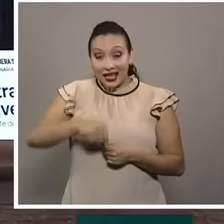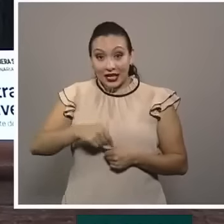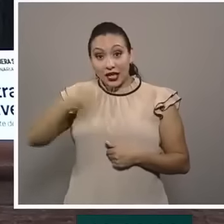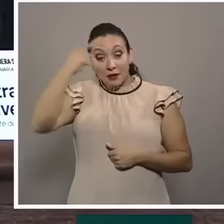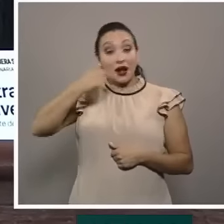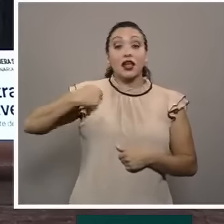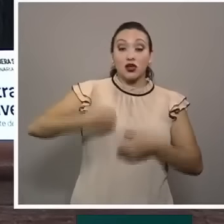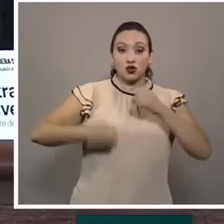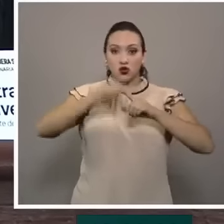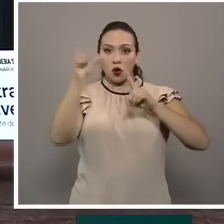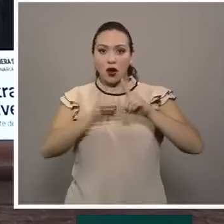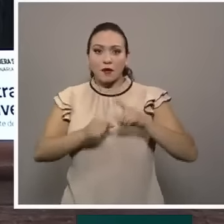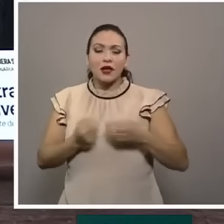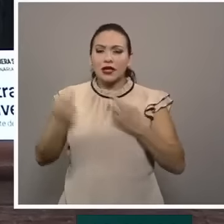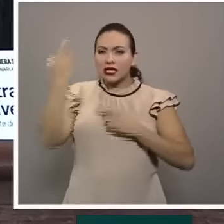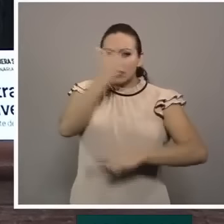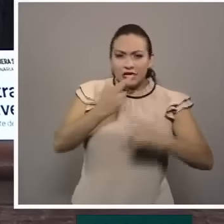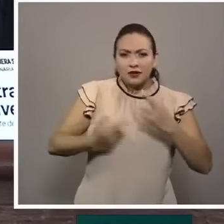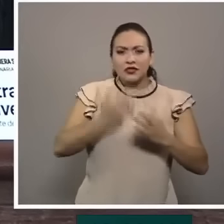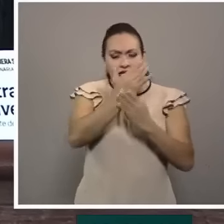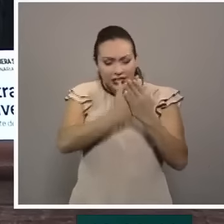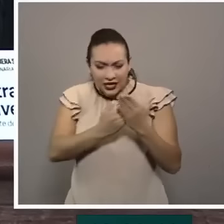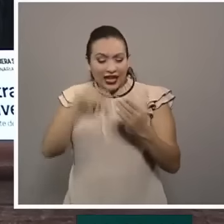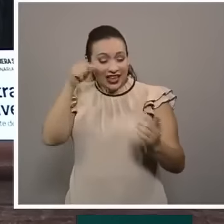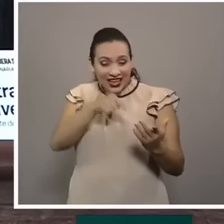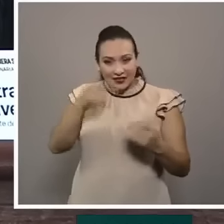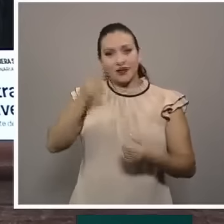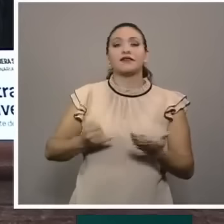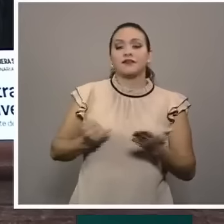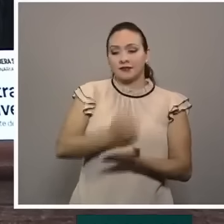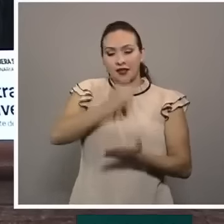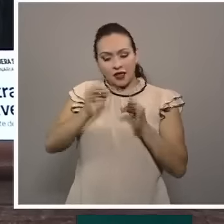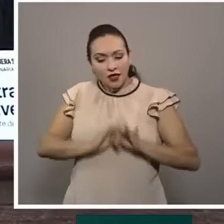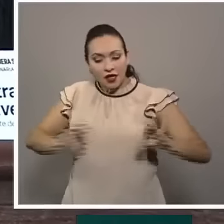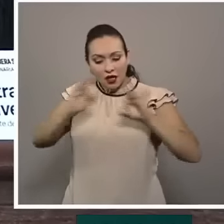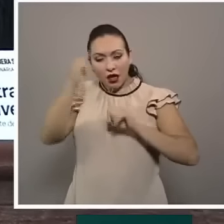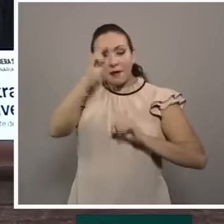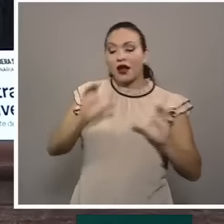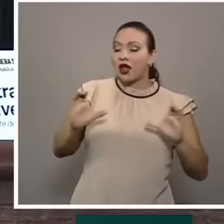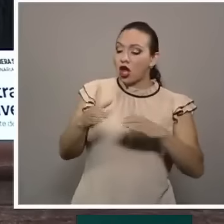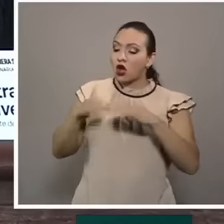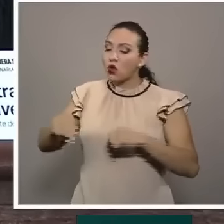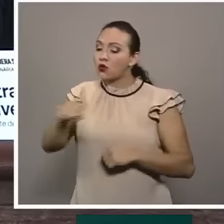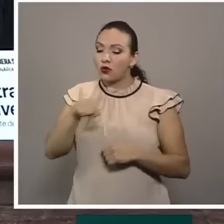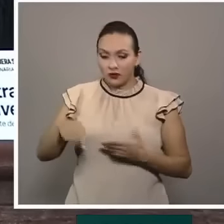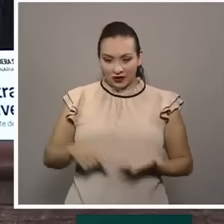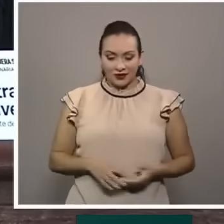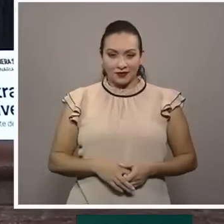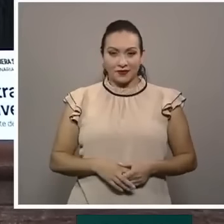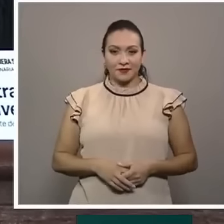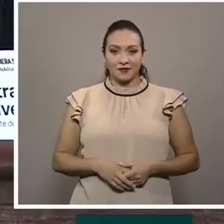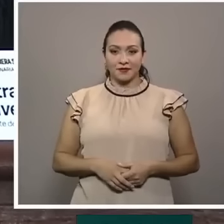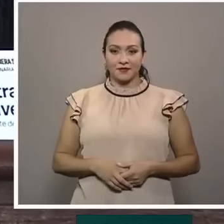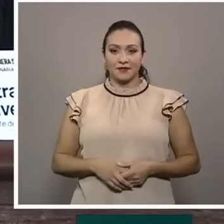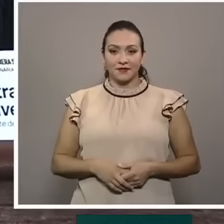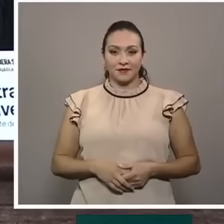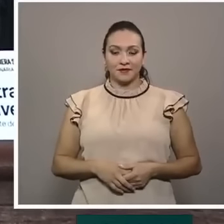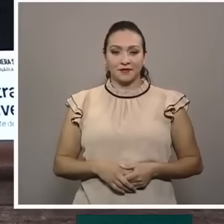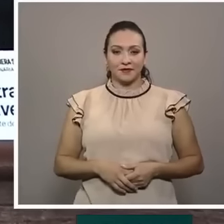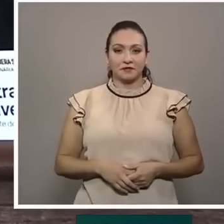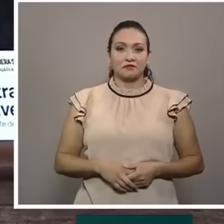directamente conciernen y afectan a una gran parte de la ciudadanía. Hace más de 200 años,